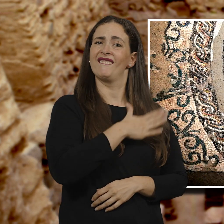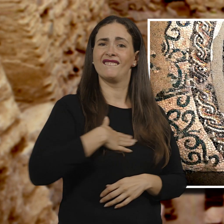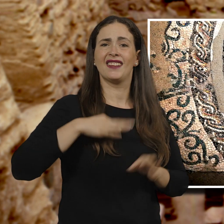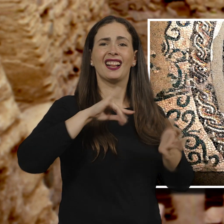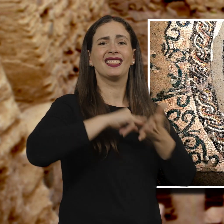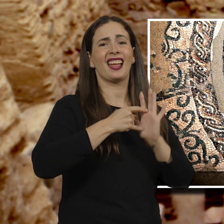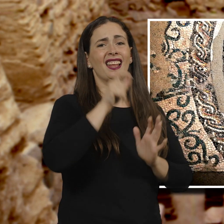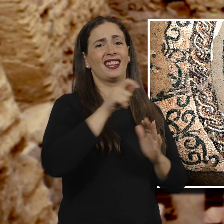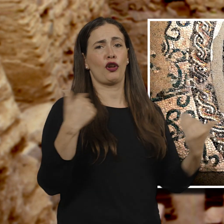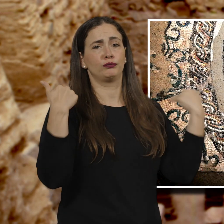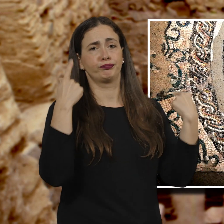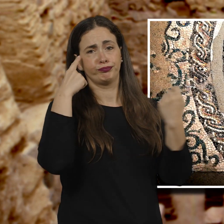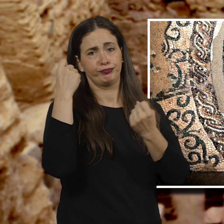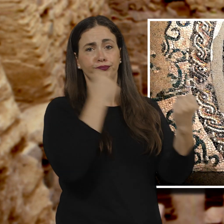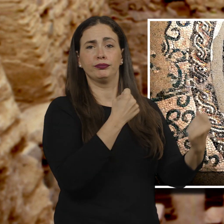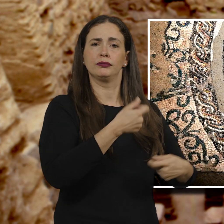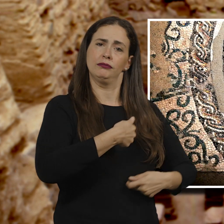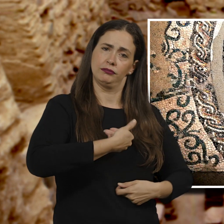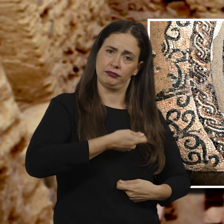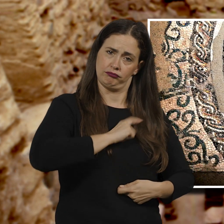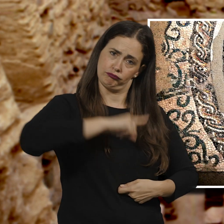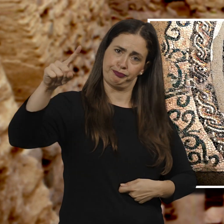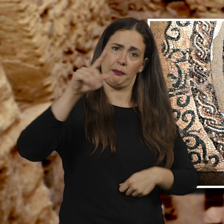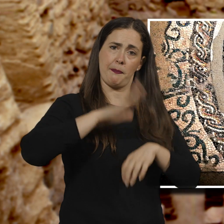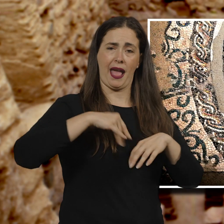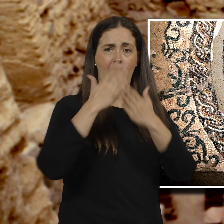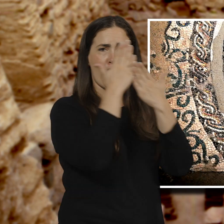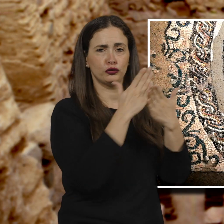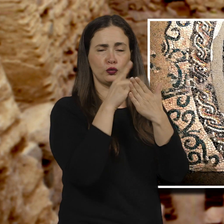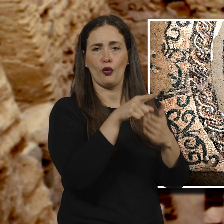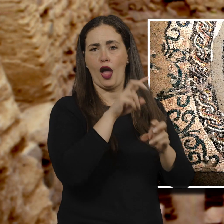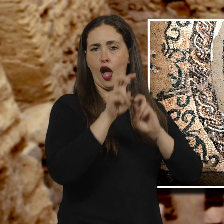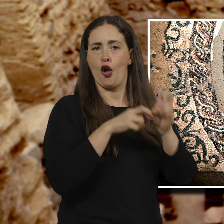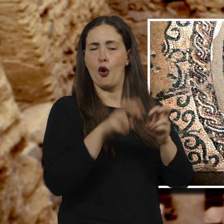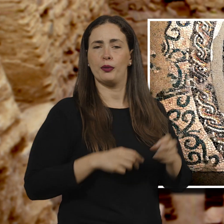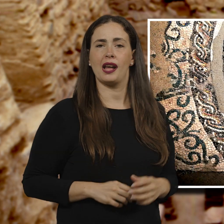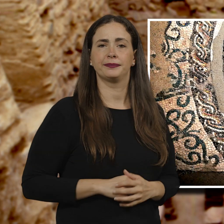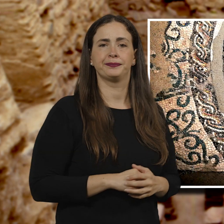que envia els seus tècnics a estudiar-les.